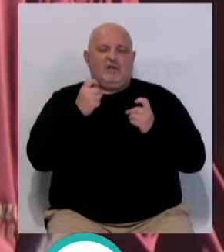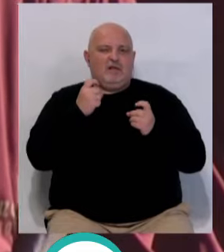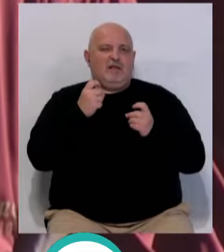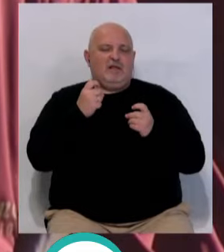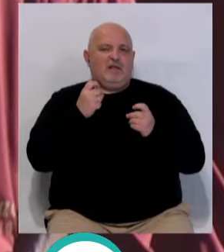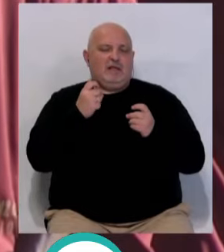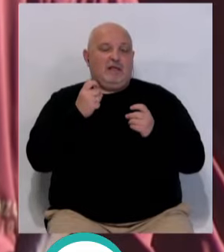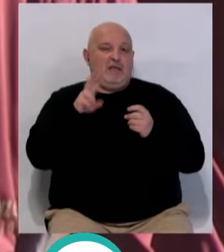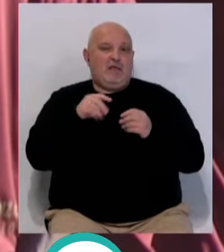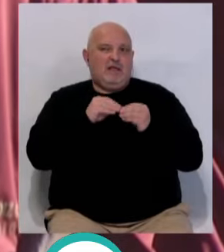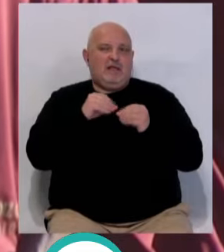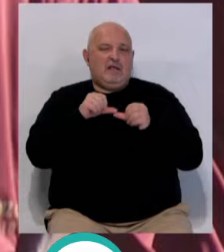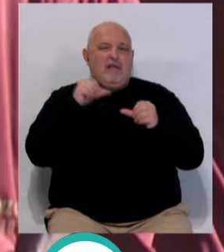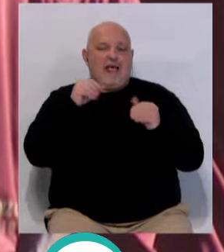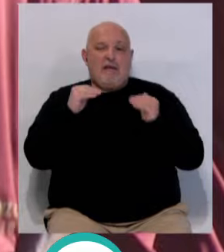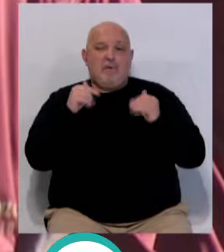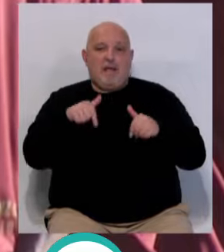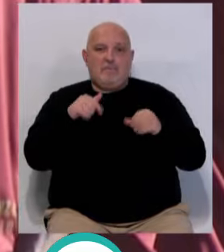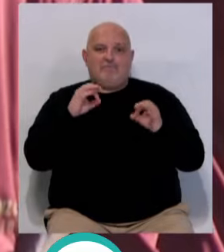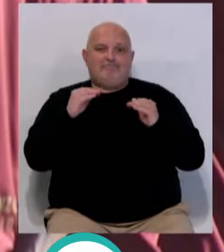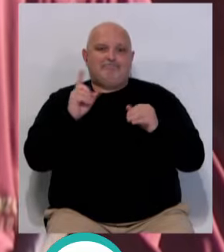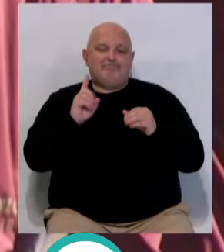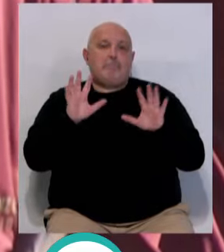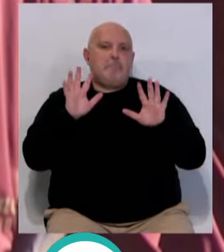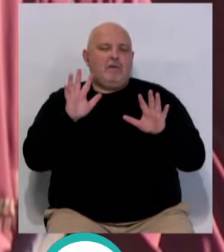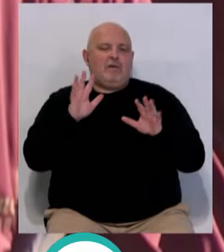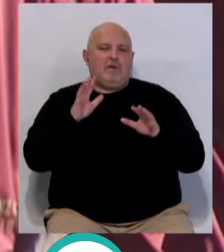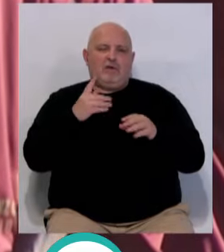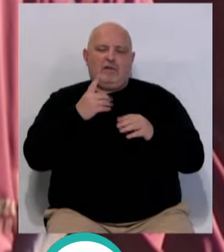campo que no está atravesando su mejor momento pero que va a ser un partido complicado y contr